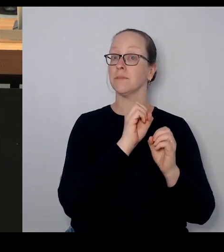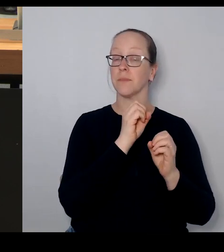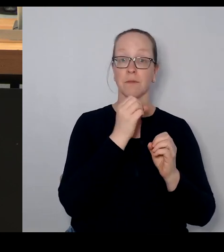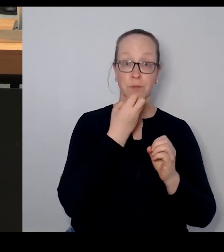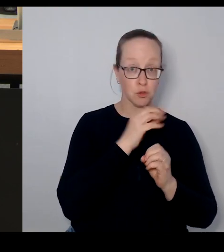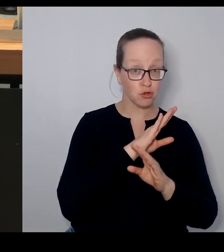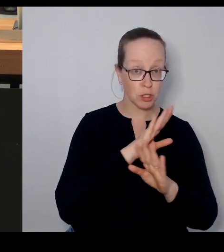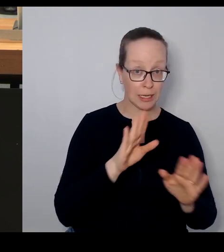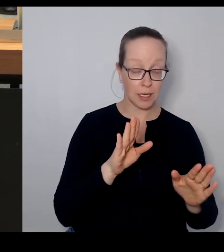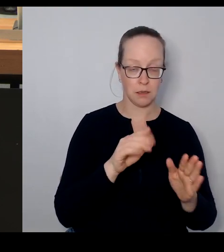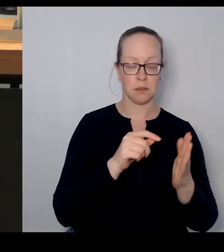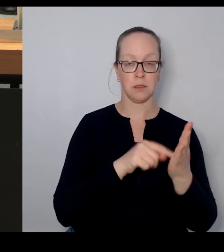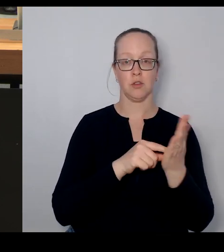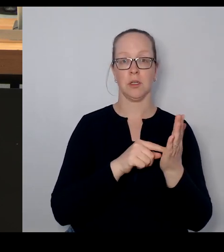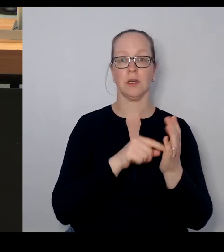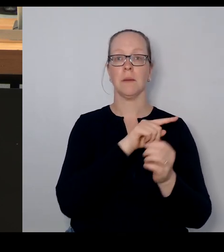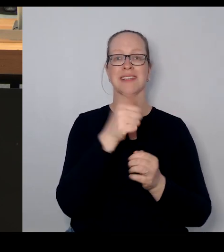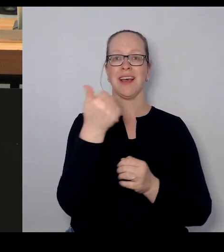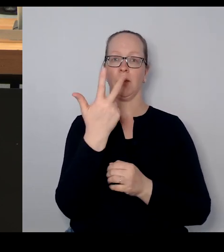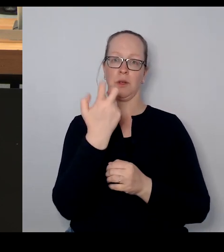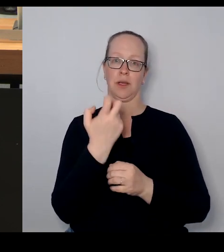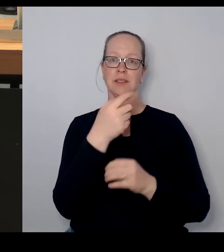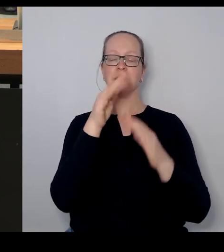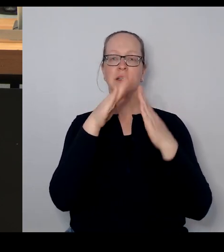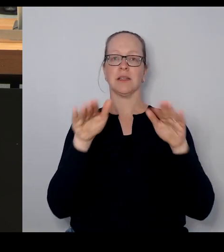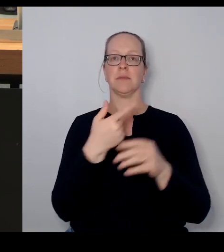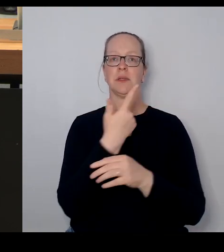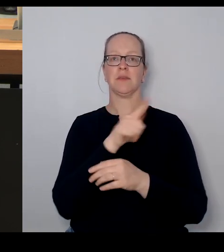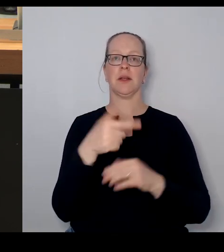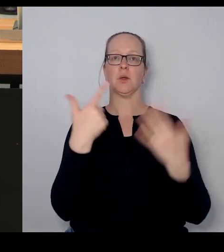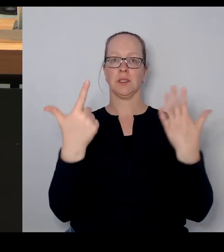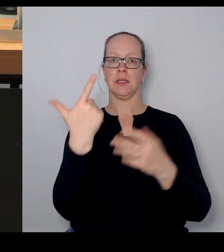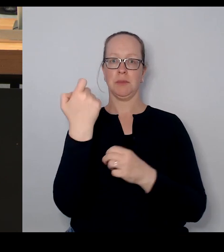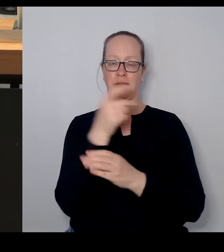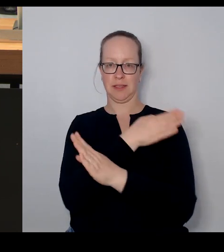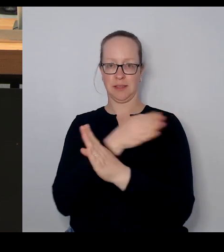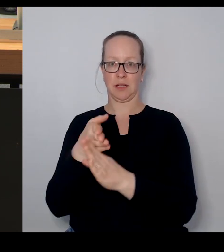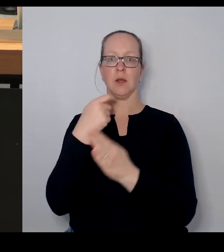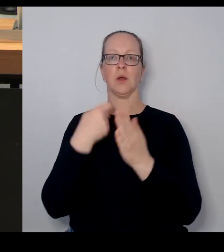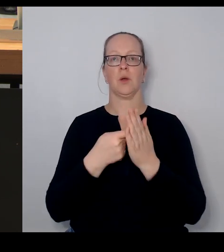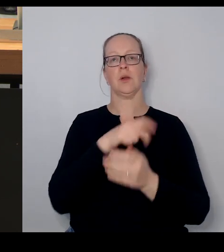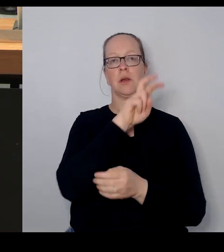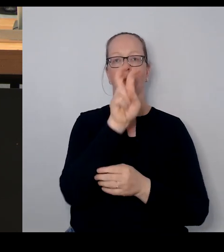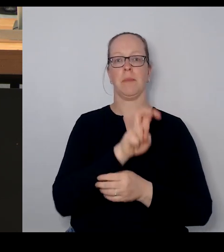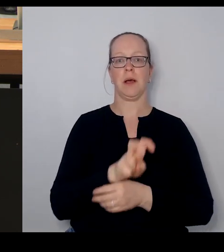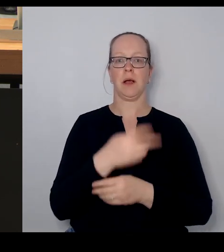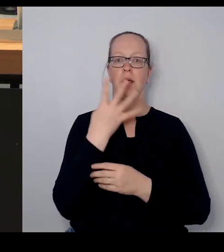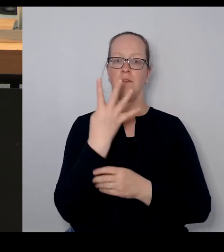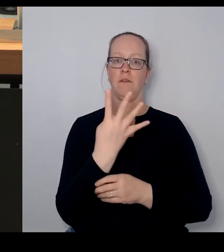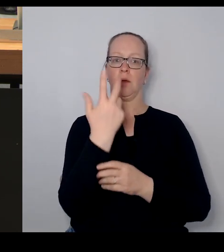Paragraf 34 Absatz drei A. Das ist der der Einfügung entsprechend für die Nutzungsänderung zulässiger Weise